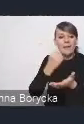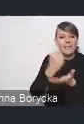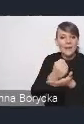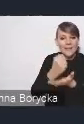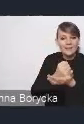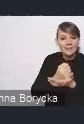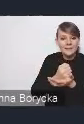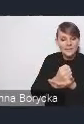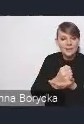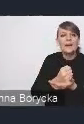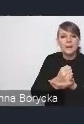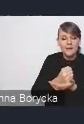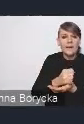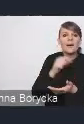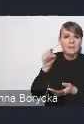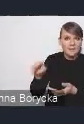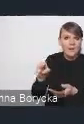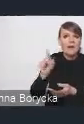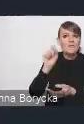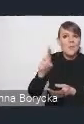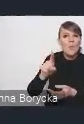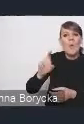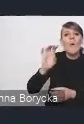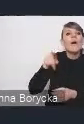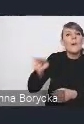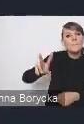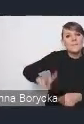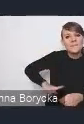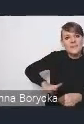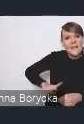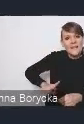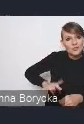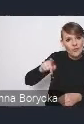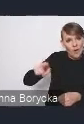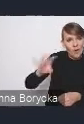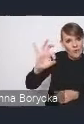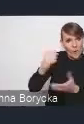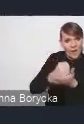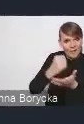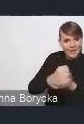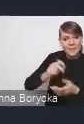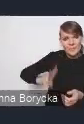wskazany przez Ministerstwo, czyli do Ministerstwa Funduszy i Polityki Regionalnej,